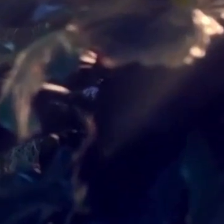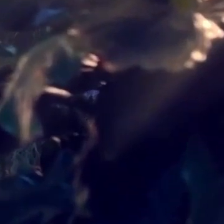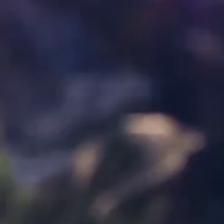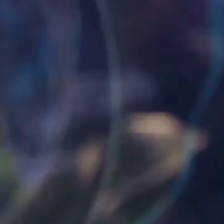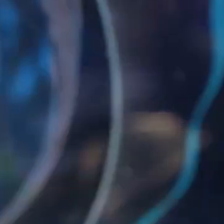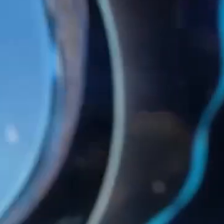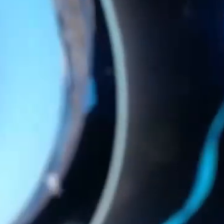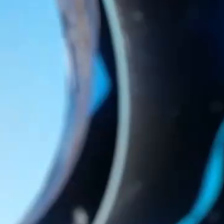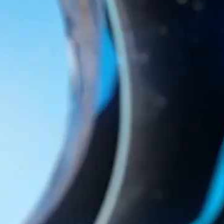[музыка]